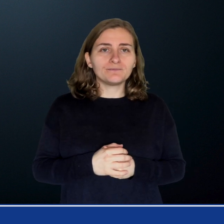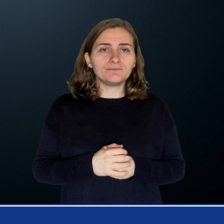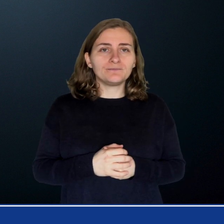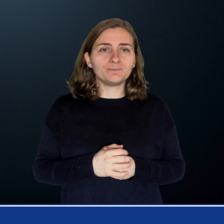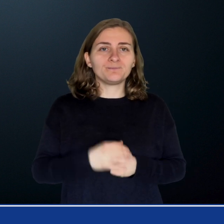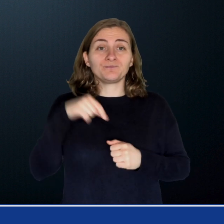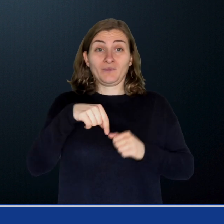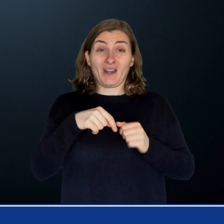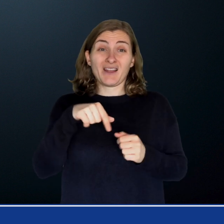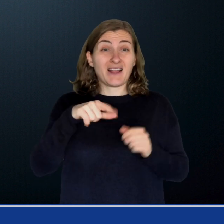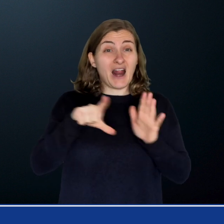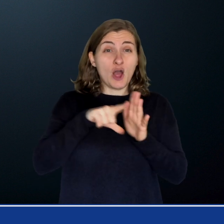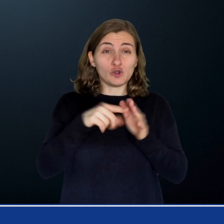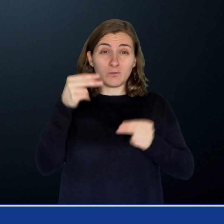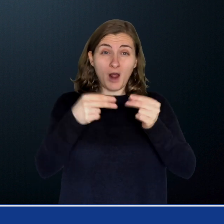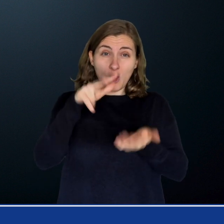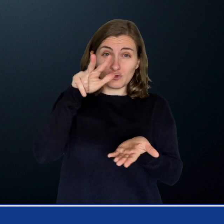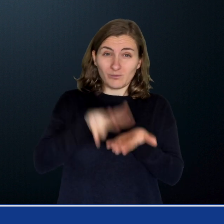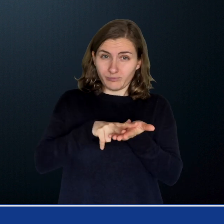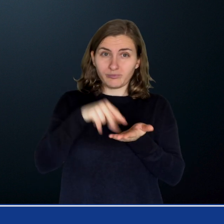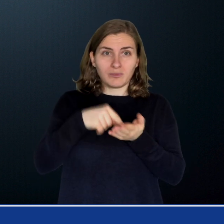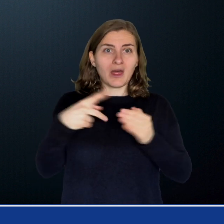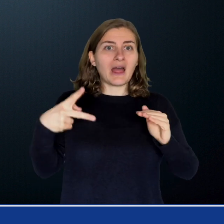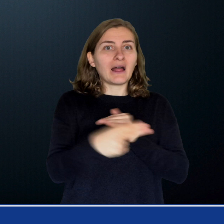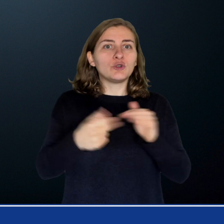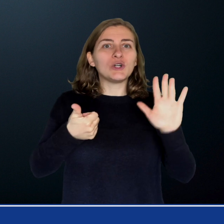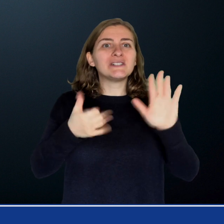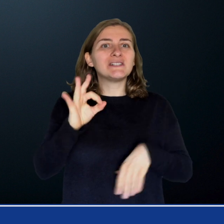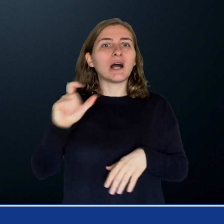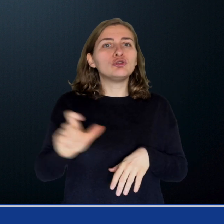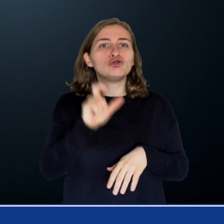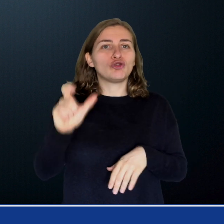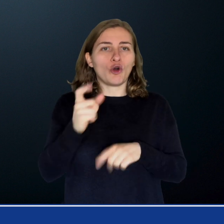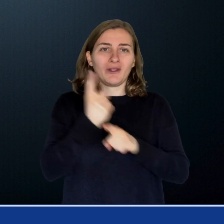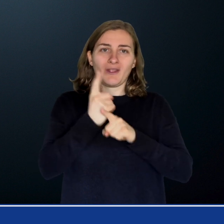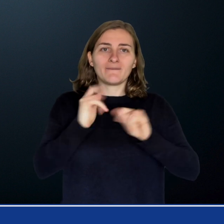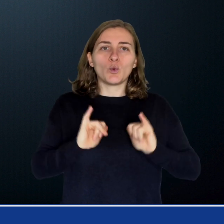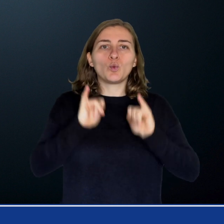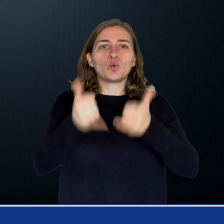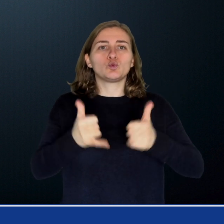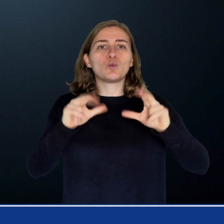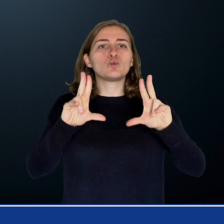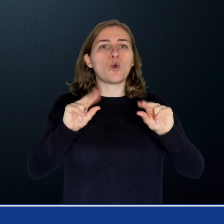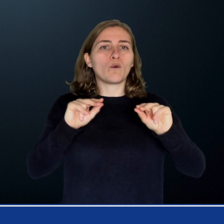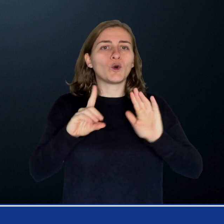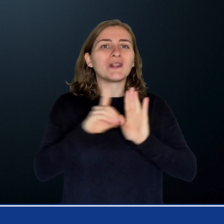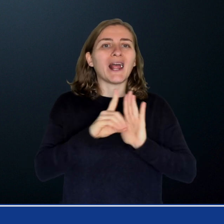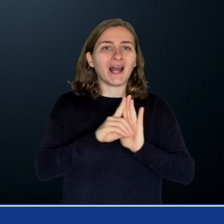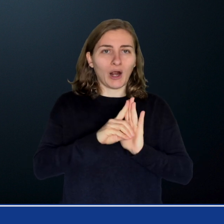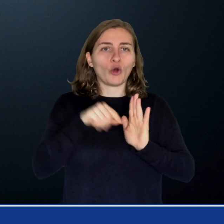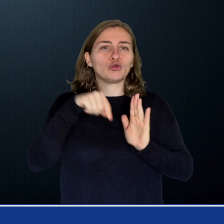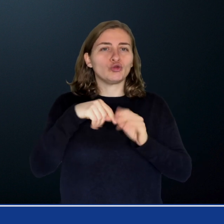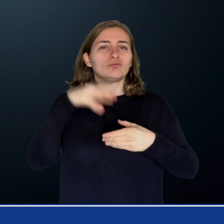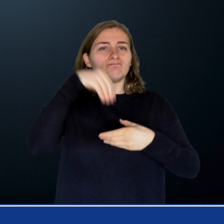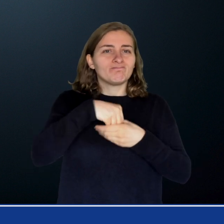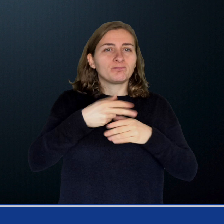Con ulteriore decreto da adottare entro sessanta giorni dalla data di entrata in vigore della presente legge,